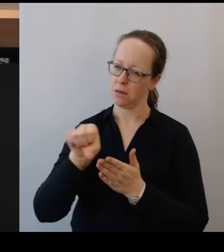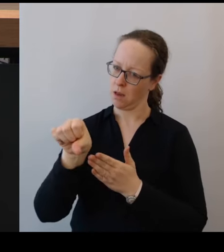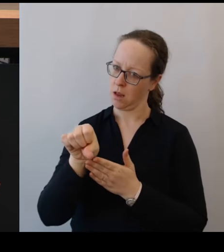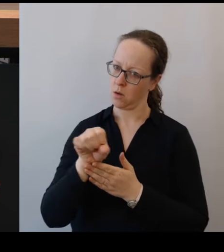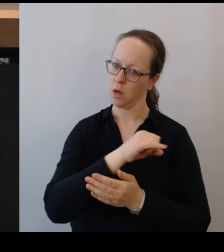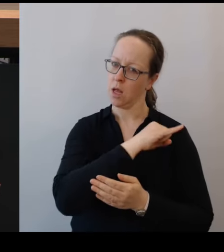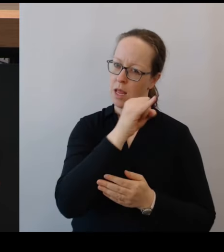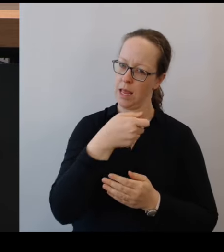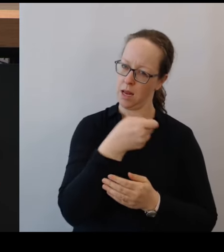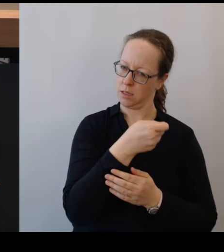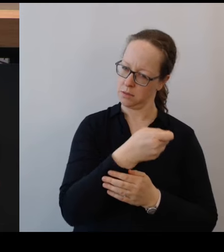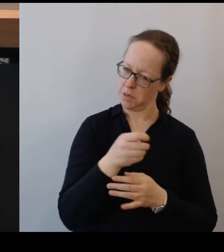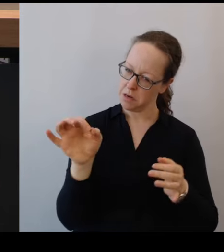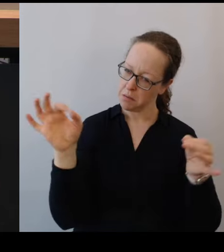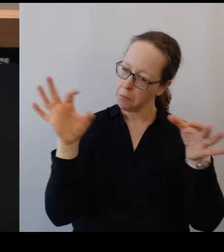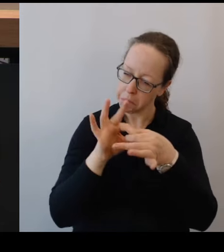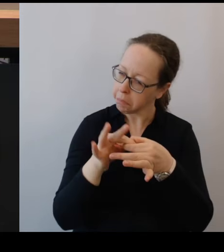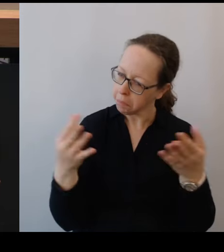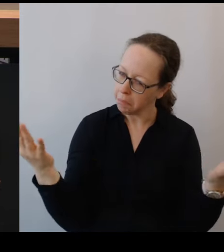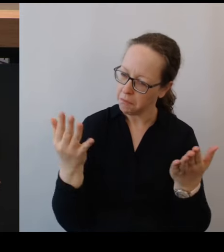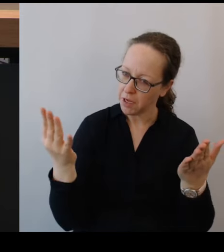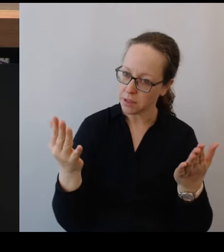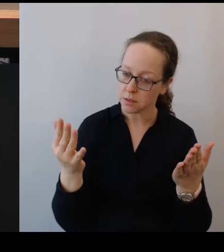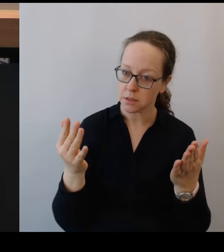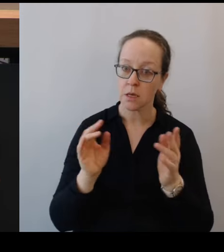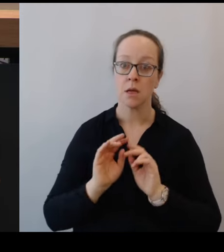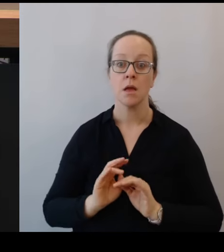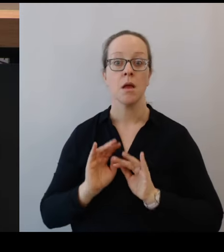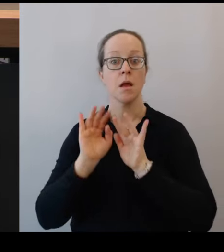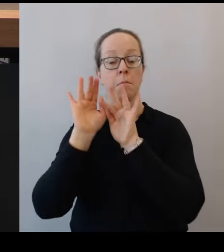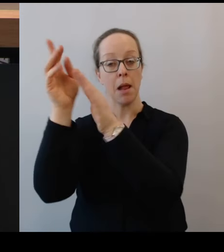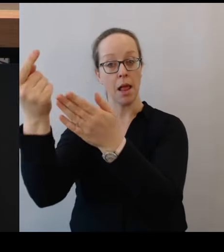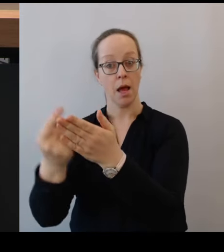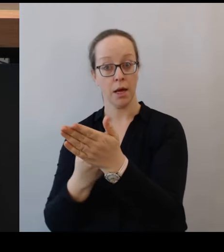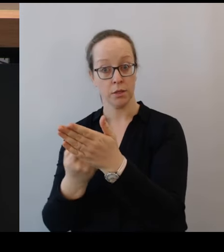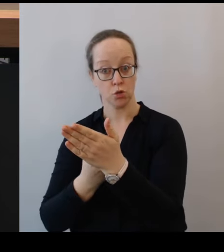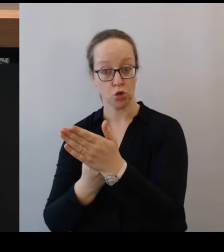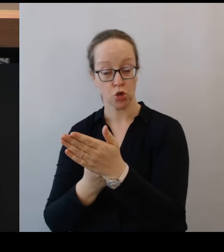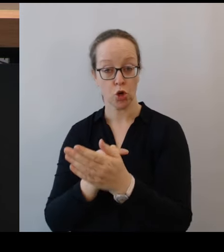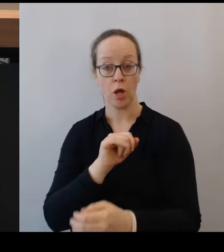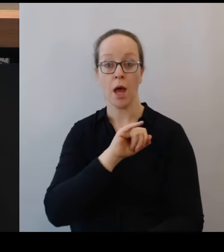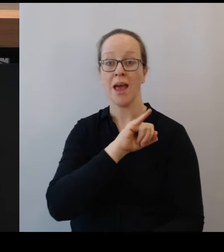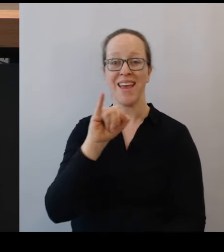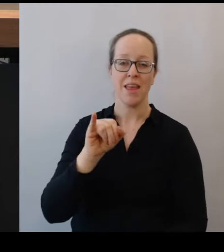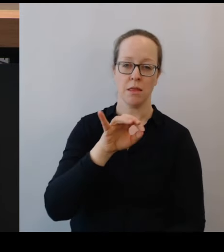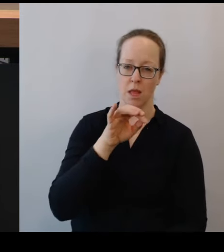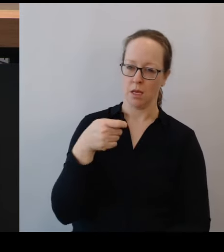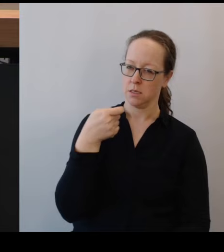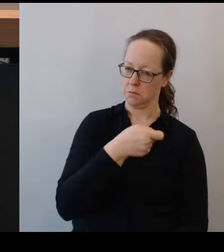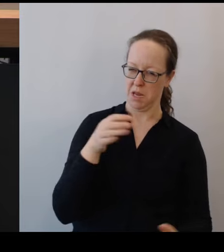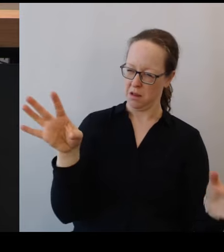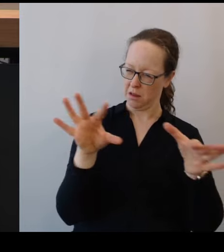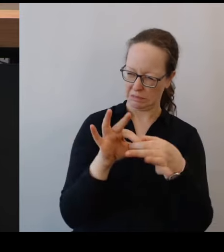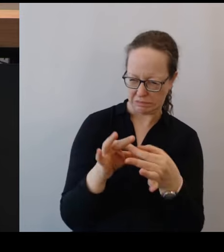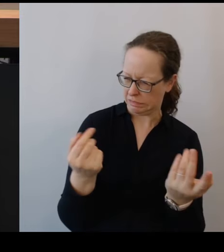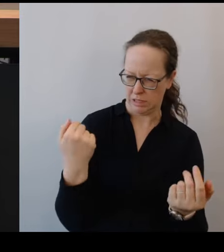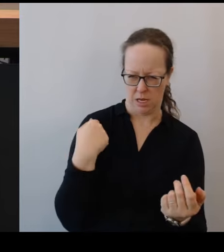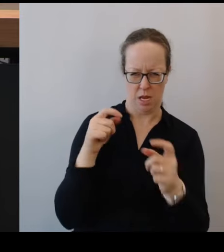mit der Indexmiete zu tun. Sie haben vorhin über Themen geredet, die mit Indexmieten und Indexmietverträgen nichts zu tun haben. (Beifall)